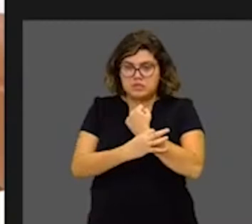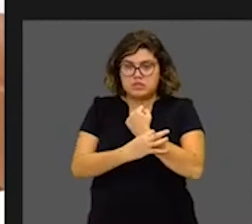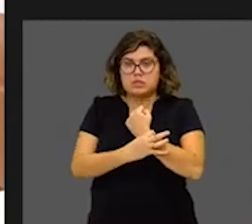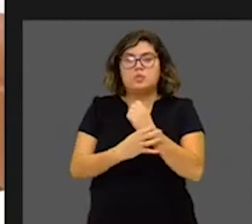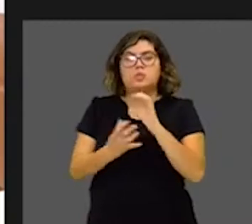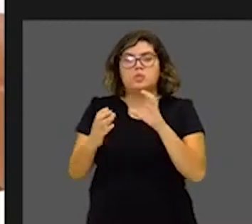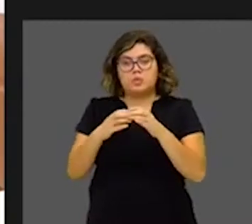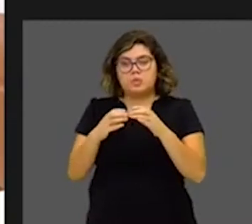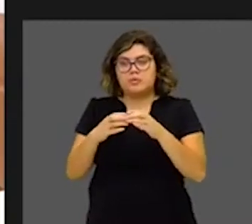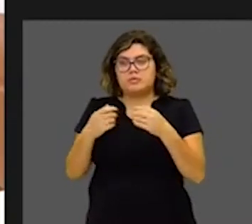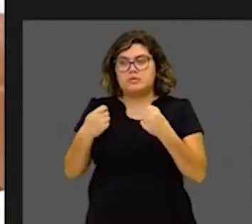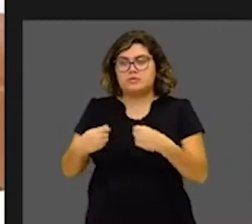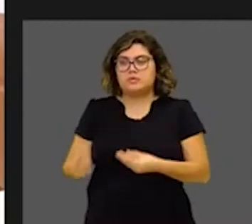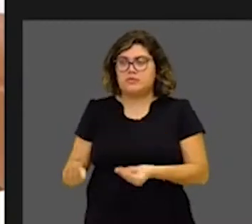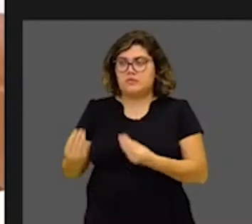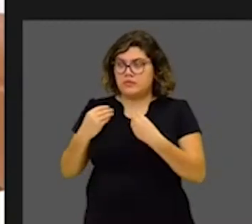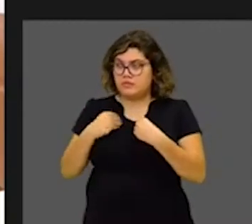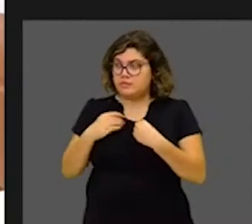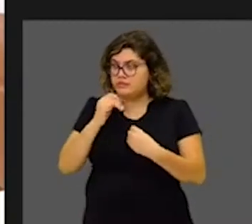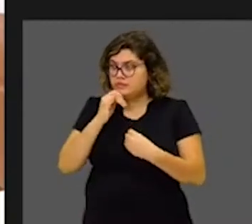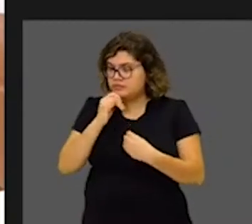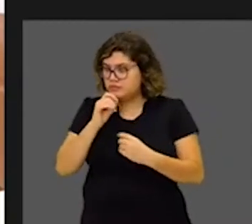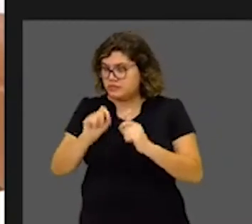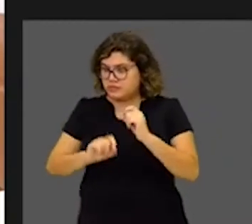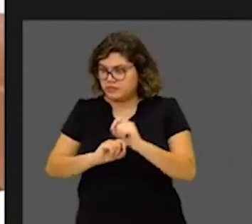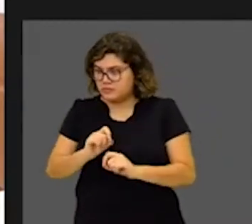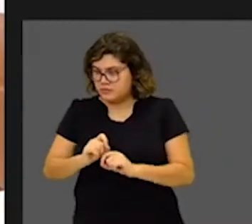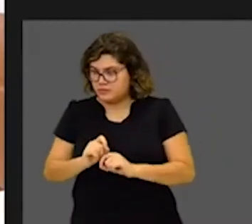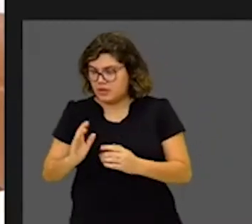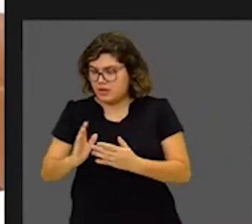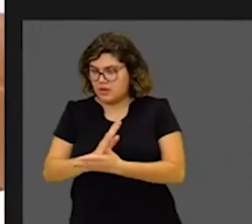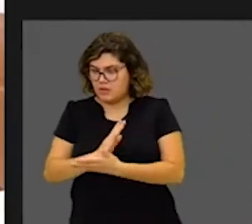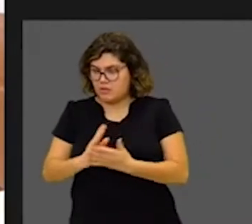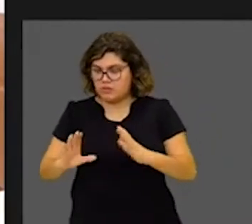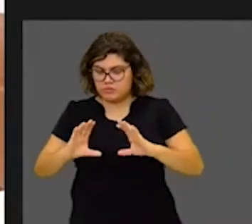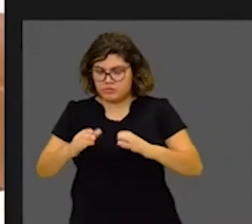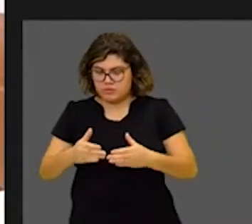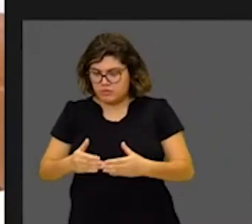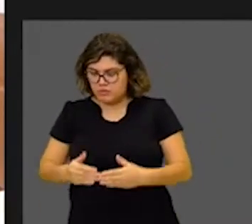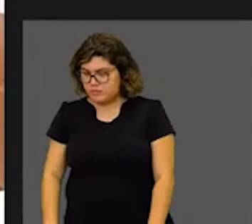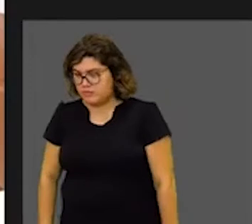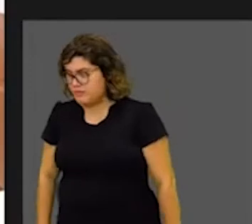precisam lidar com a questão da territorialidade para algumas das categorias antes anuncia um